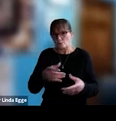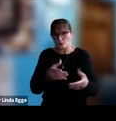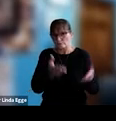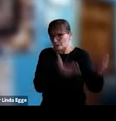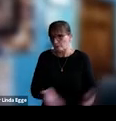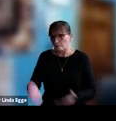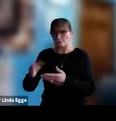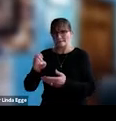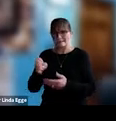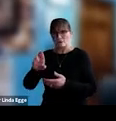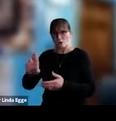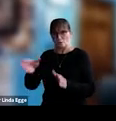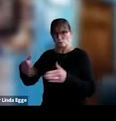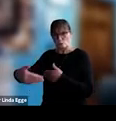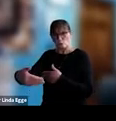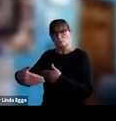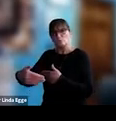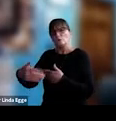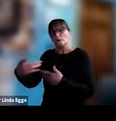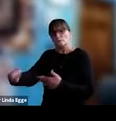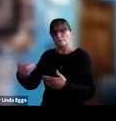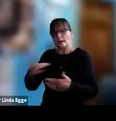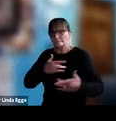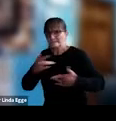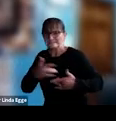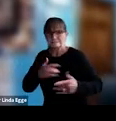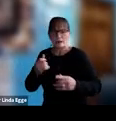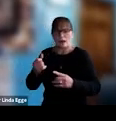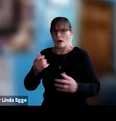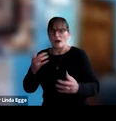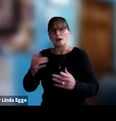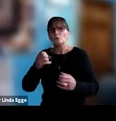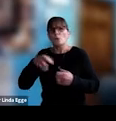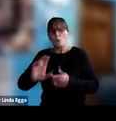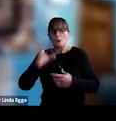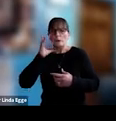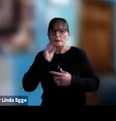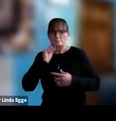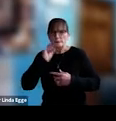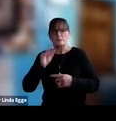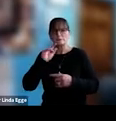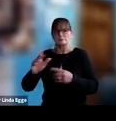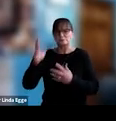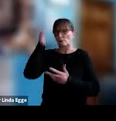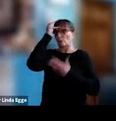al sufrir un ataque de ansiedad o al haber experimentado delirios y alucinaciones